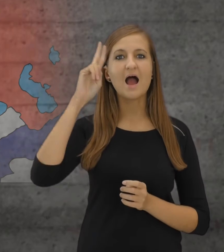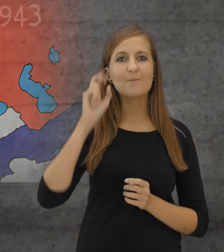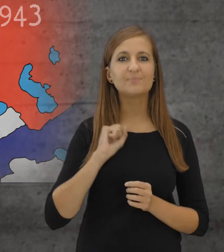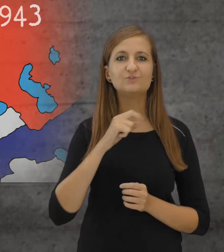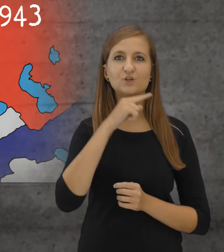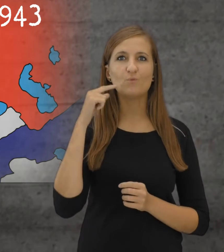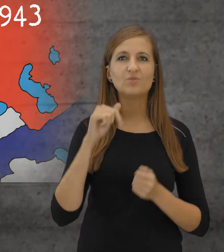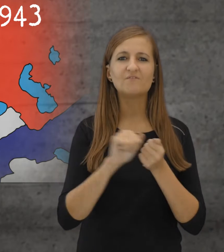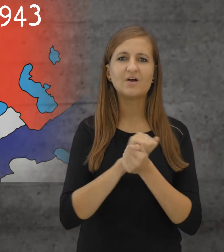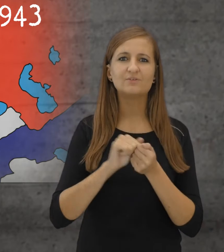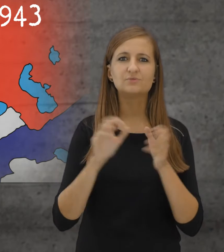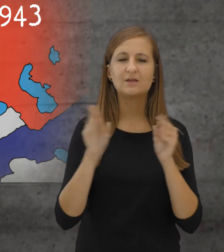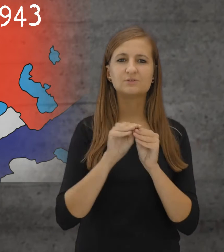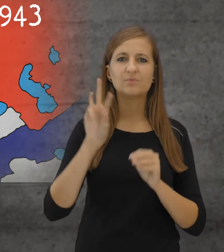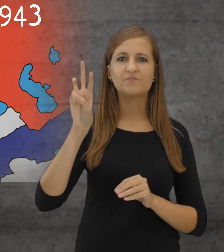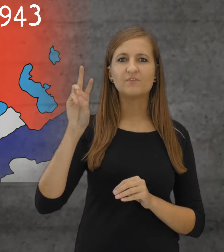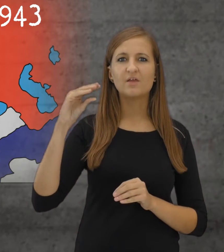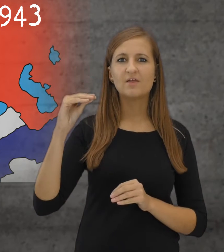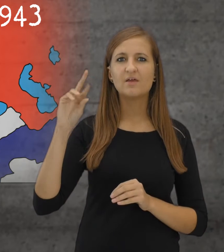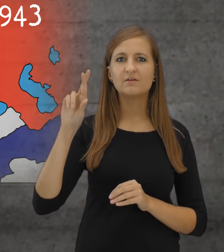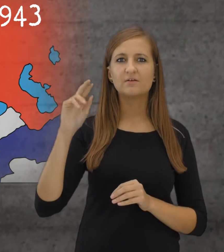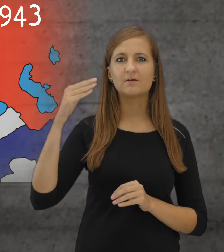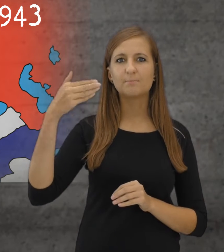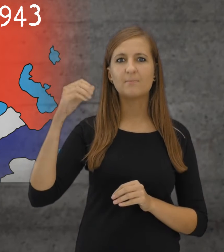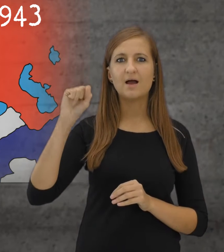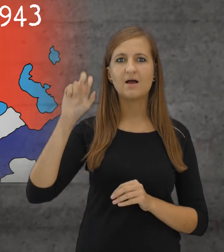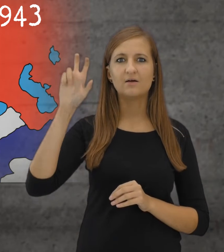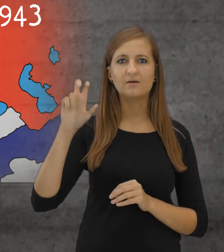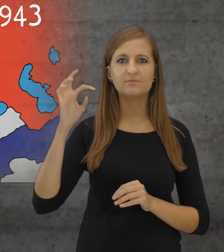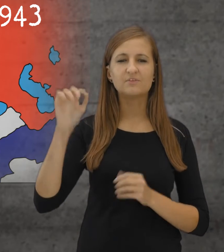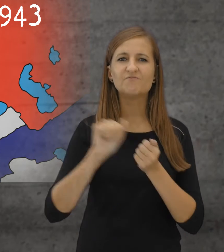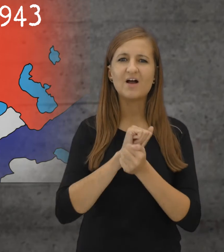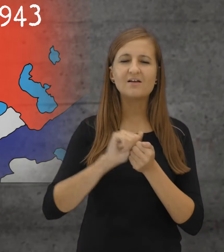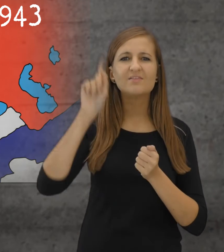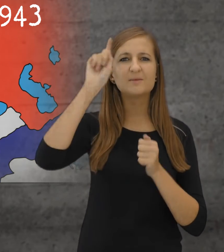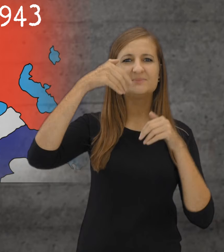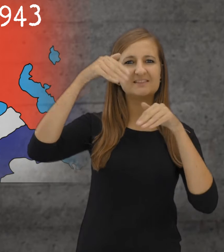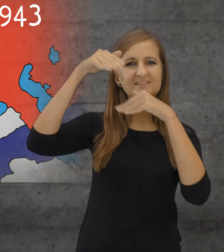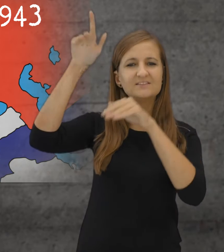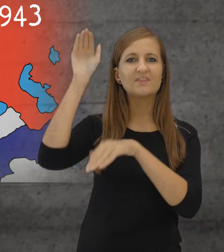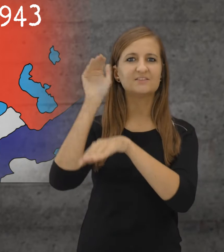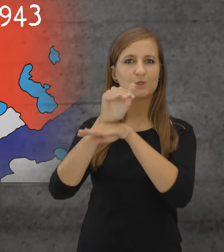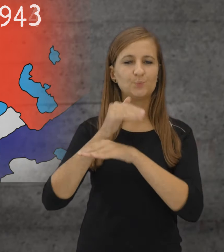Armia Czerwona walczyła z Wermachtem i wypierała Niemców coraz bardziej na zachód.